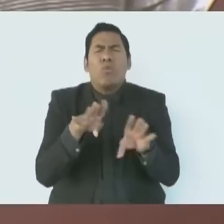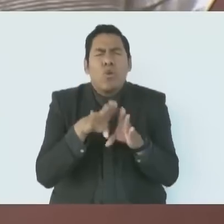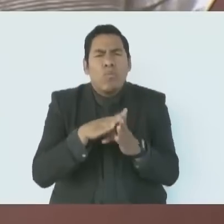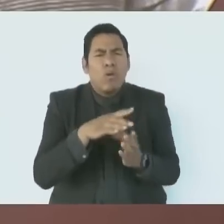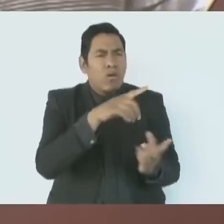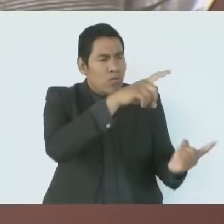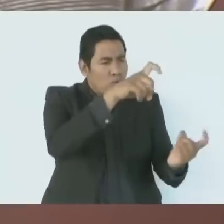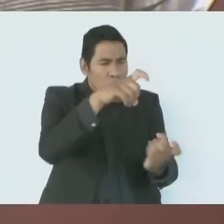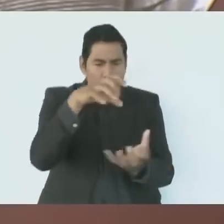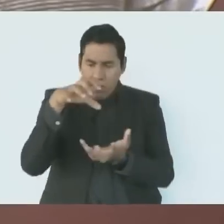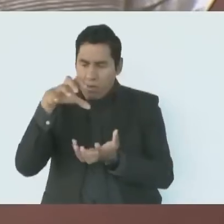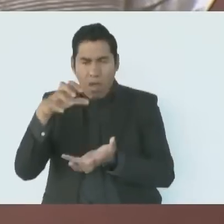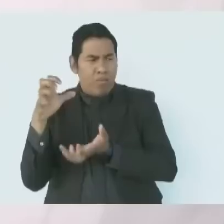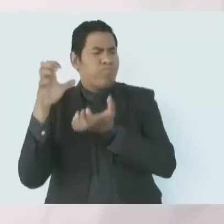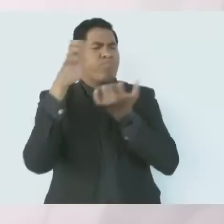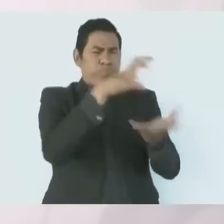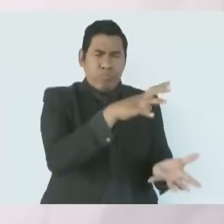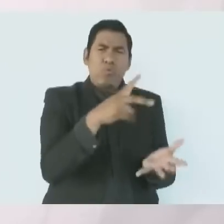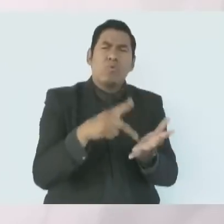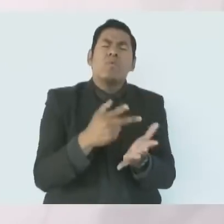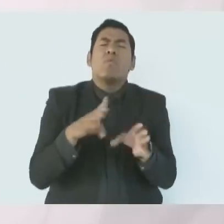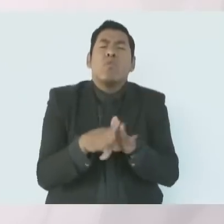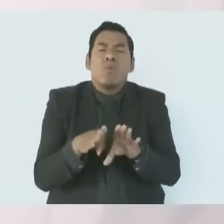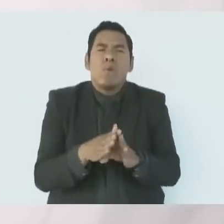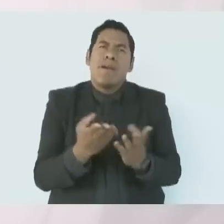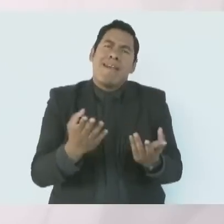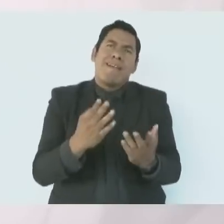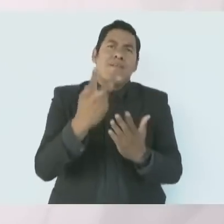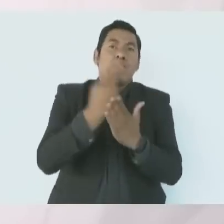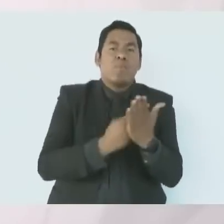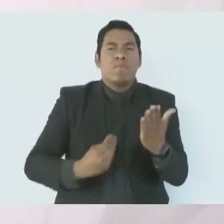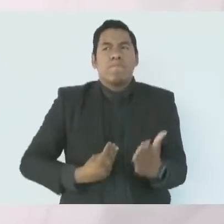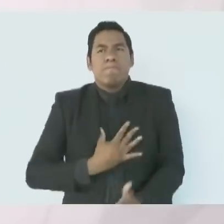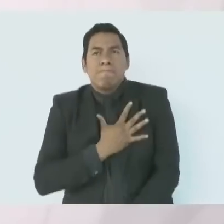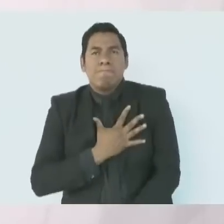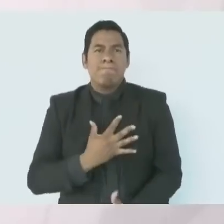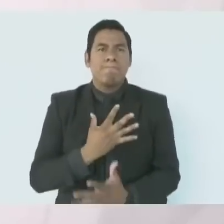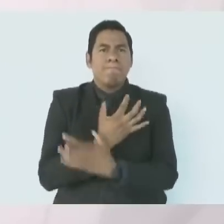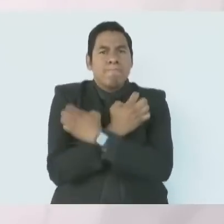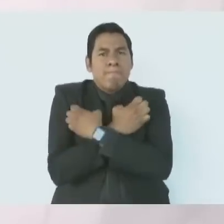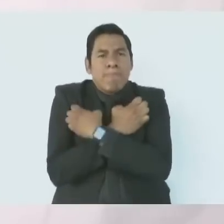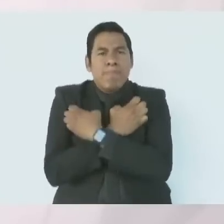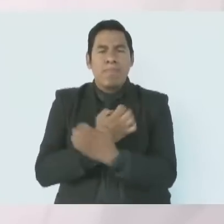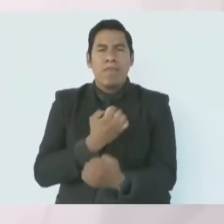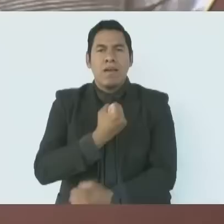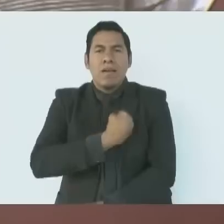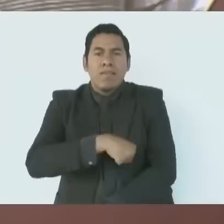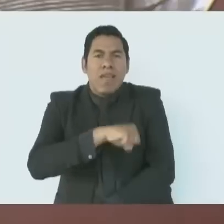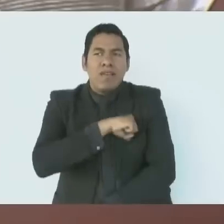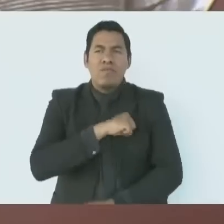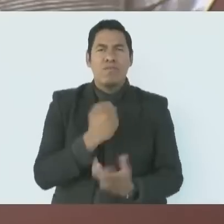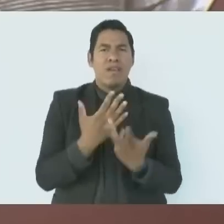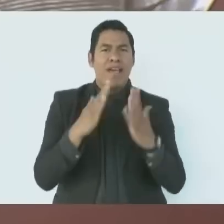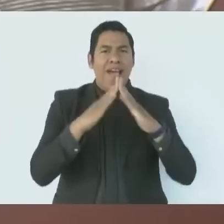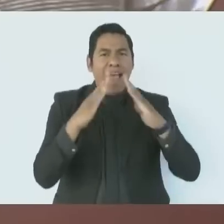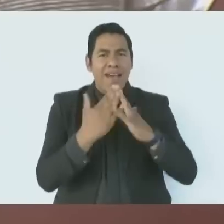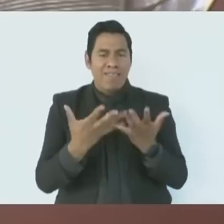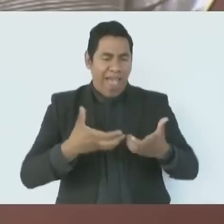en educación en salud en vivienda en obra pública pero el gobernante